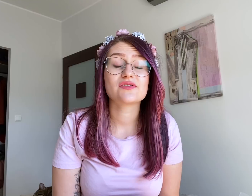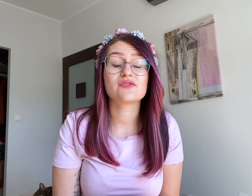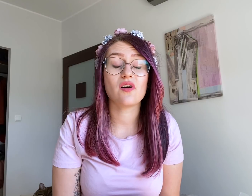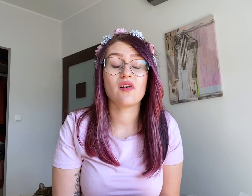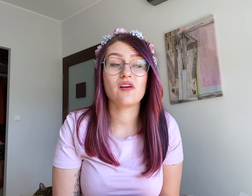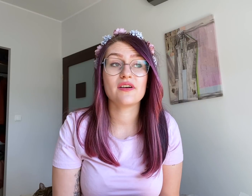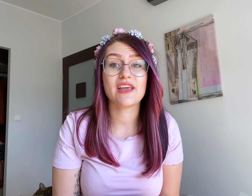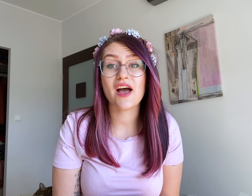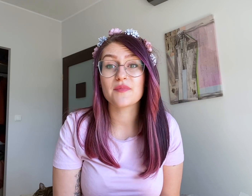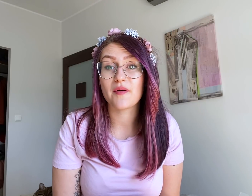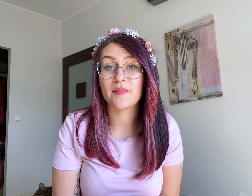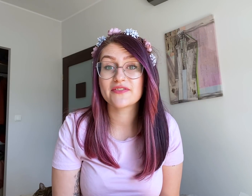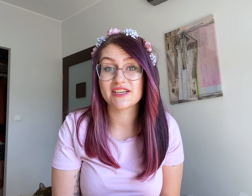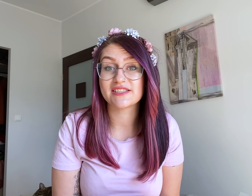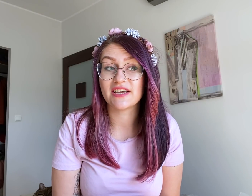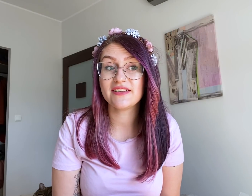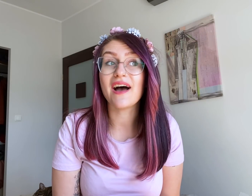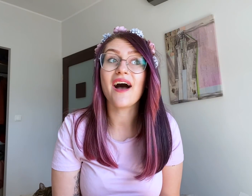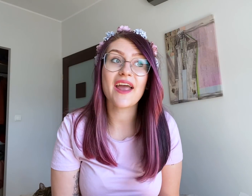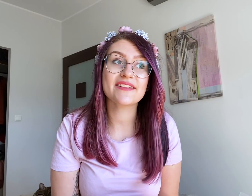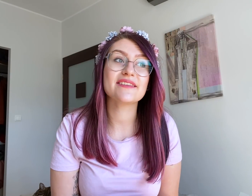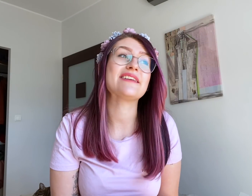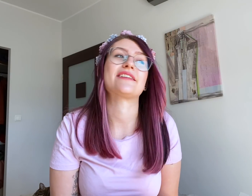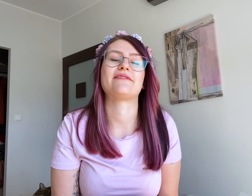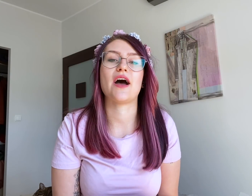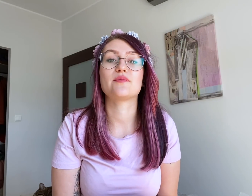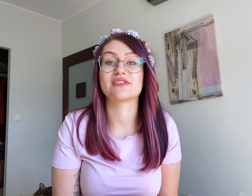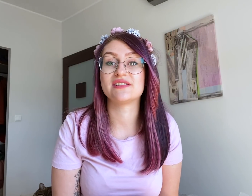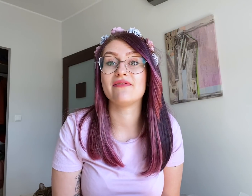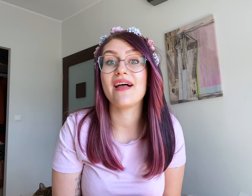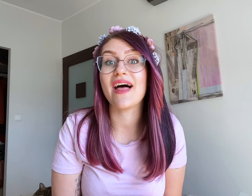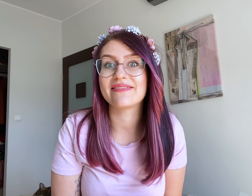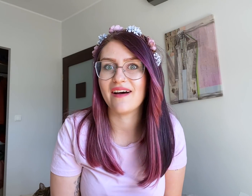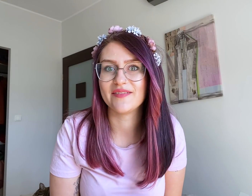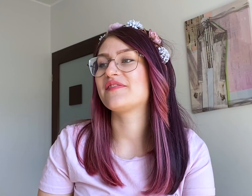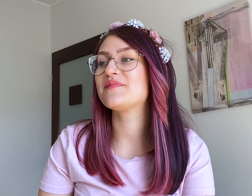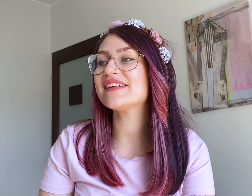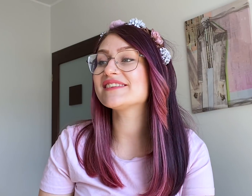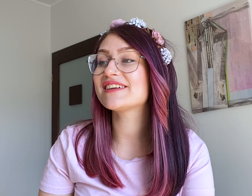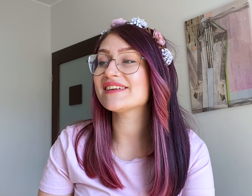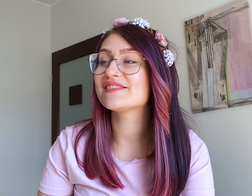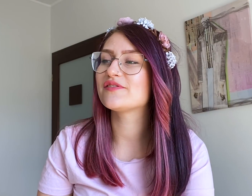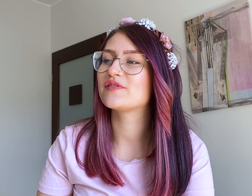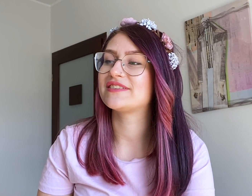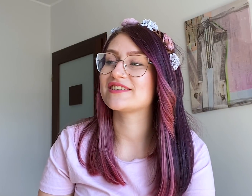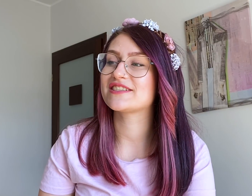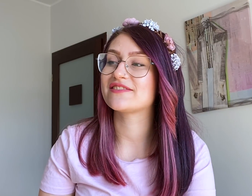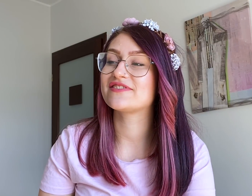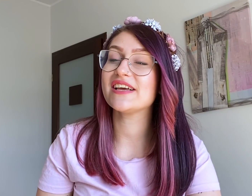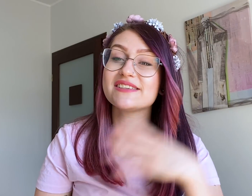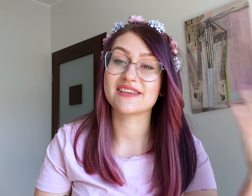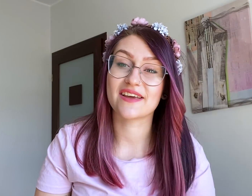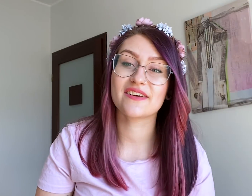Co ja miałam wcześniej na A1 i A2 przez dwa lata. W międzyczasie w ogóle, też jeszcze wcześniej,